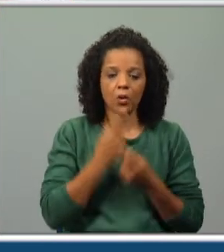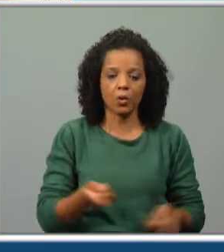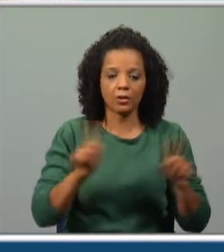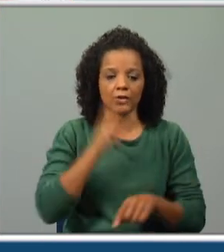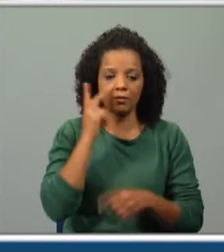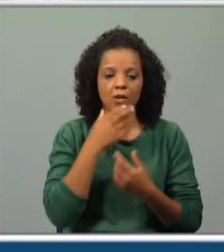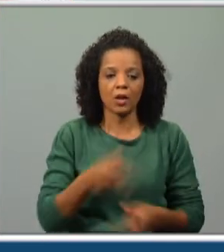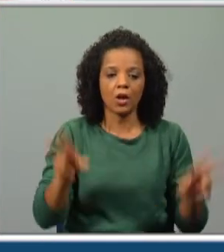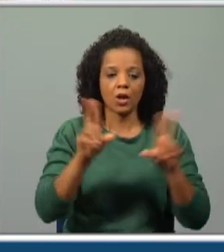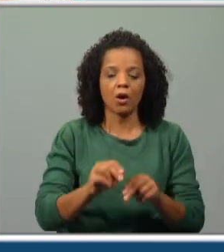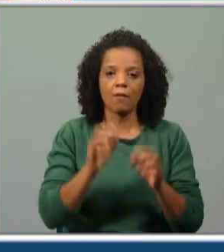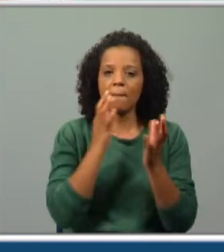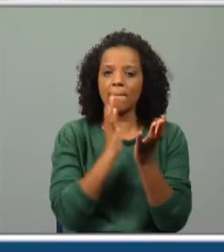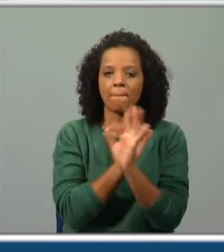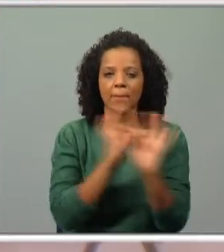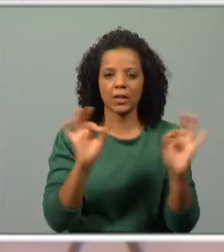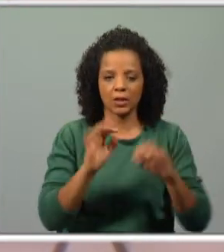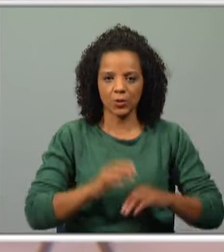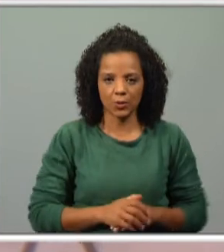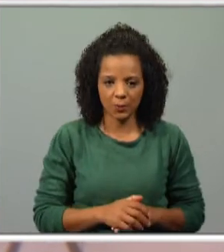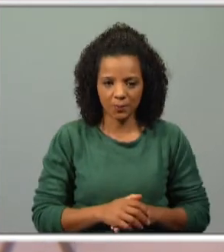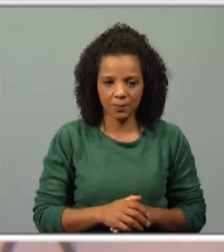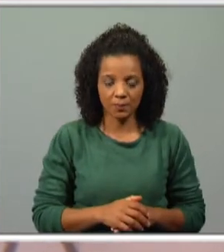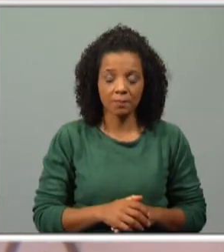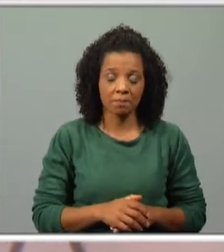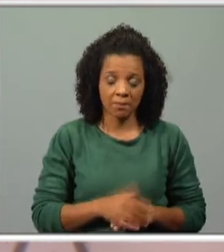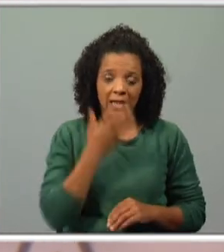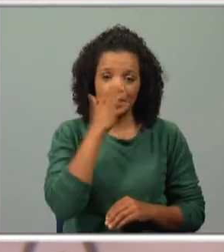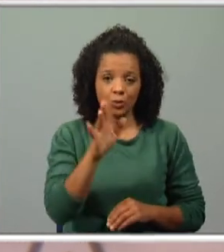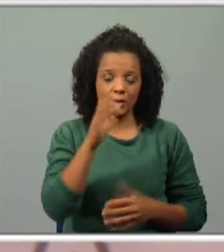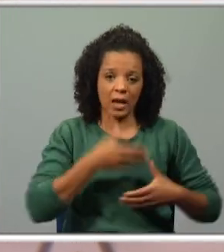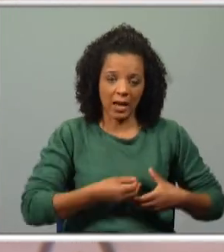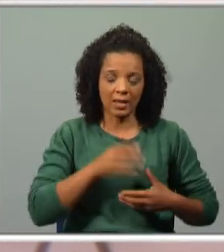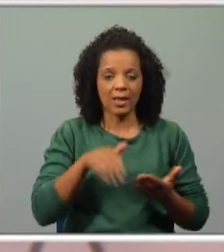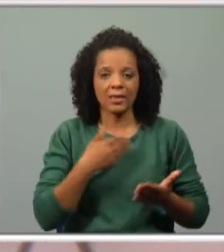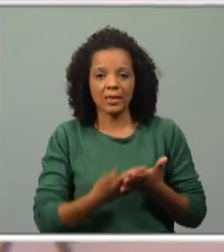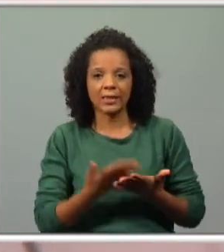uma vida nova no Paraíso e a atitude é claro que é questionável no entanto faz 天堂的新生活和態度是當然這是有問題的，但確實如此